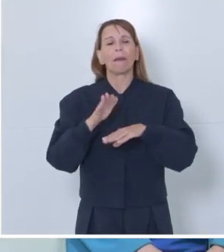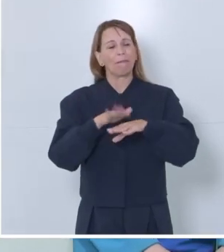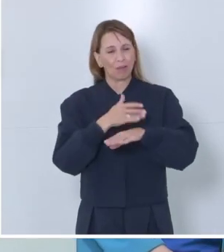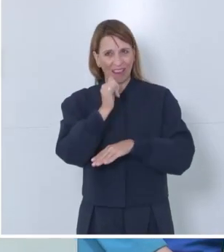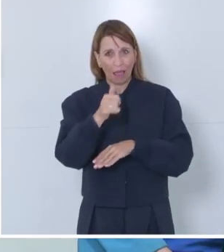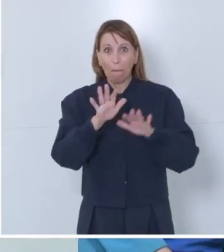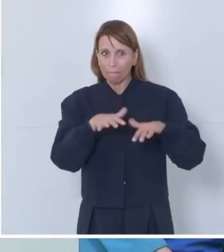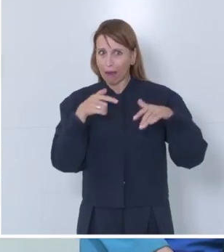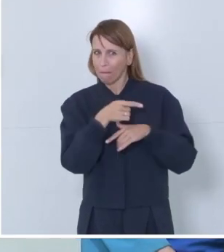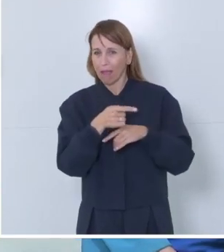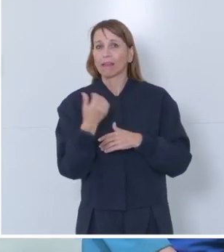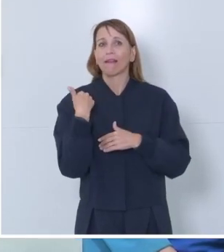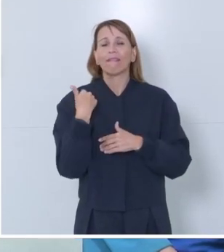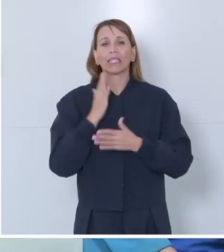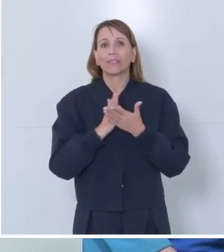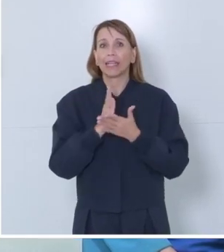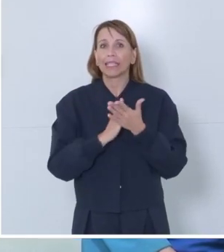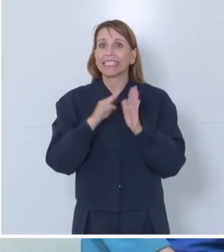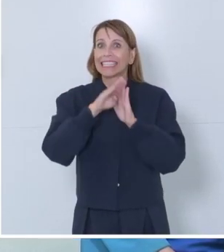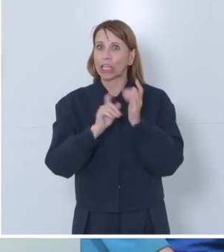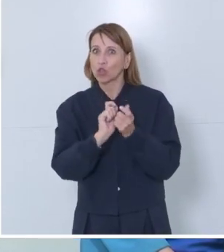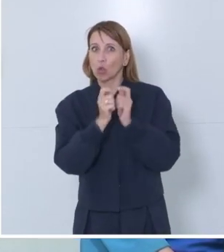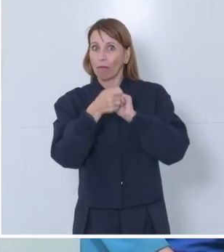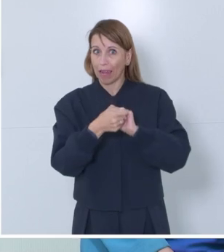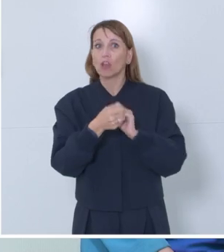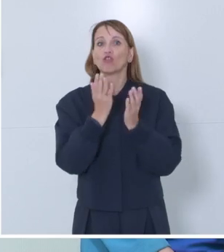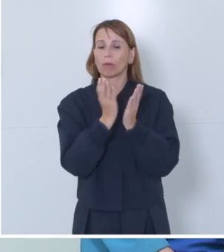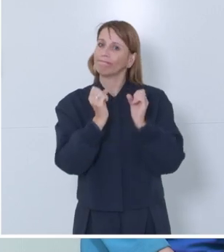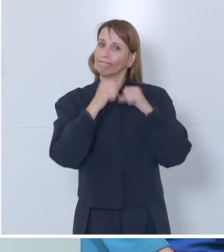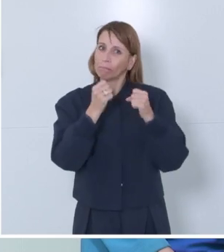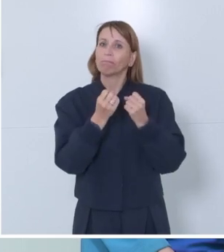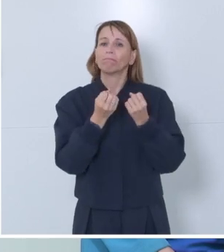Parlament die Zivildienstgesetzesnovelle nicht nur beschlossen, sondern mit 19. Juli ist diese